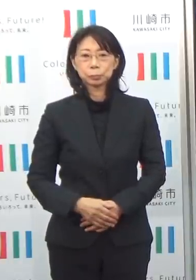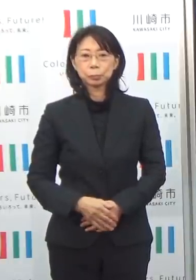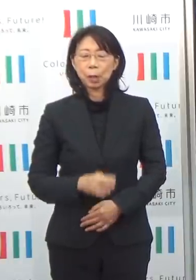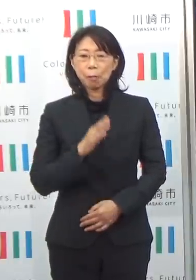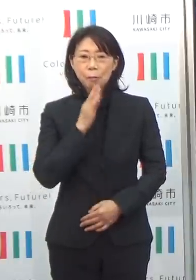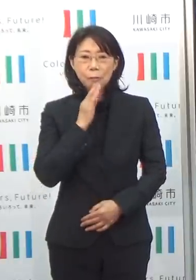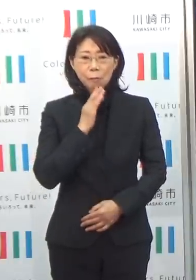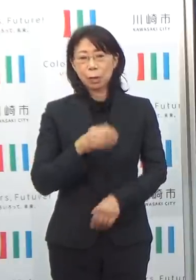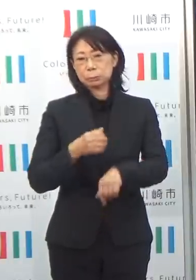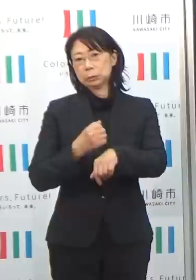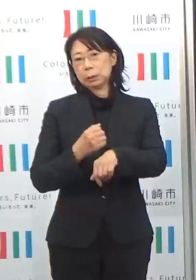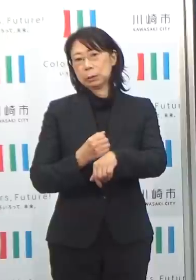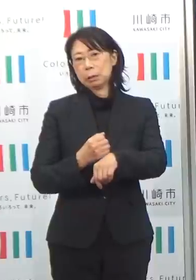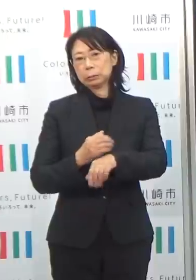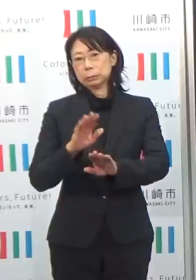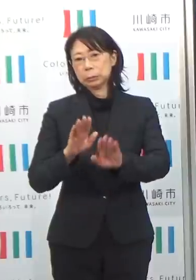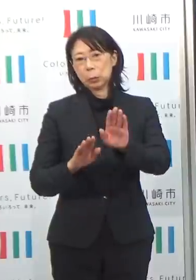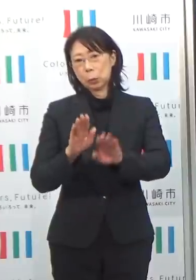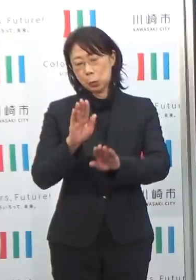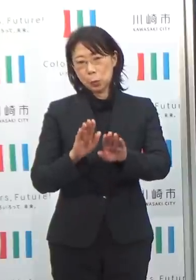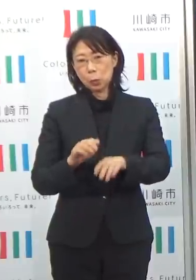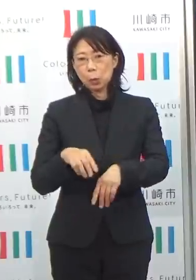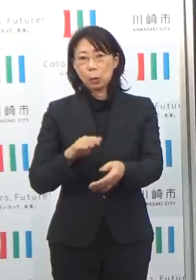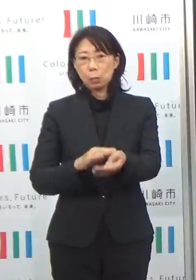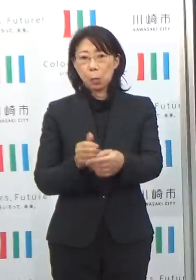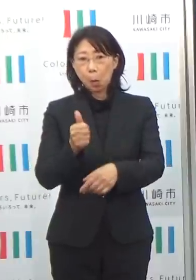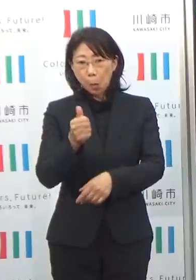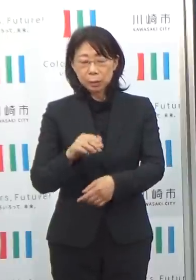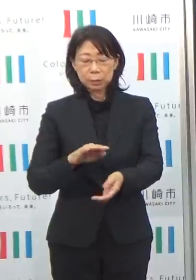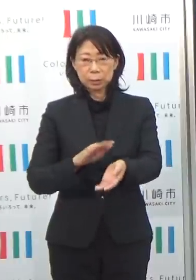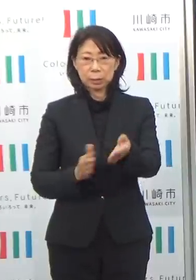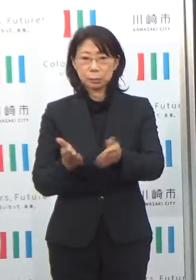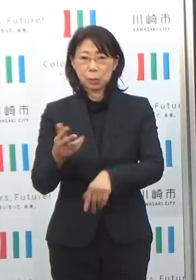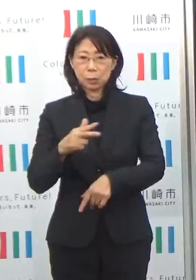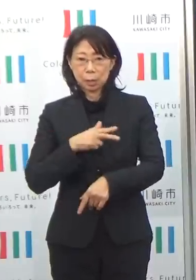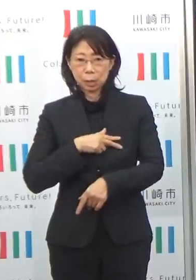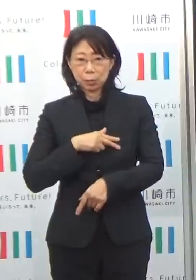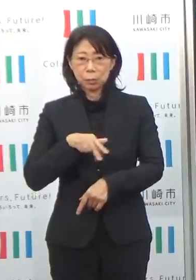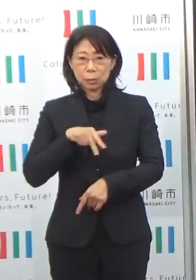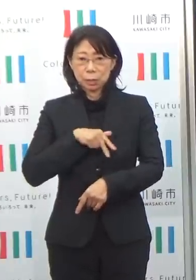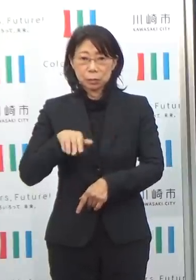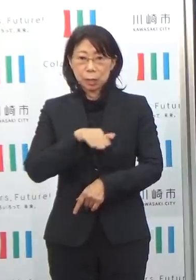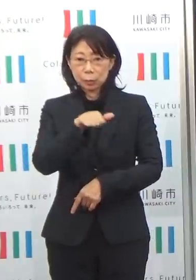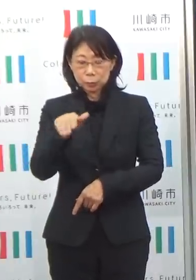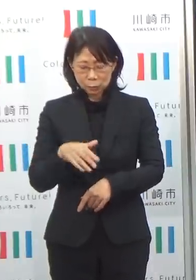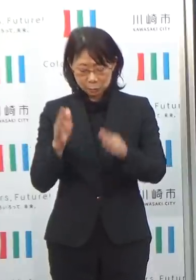本当に大変な中、医療従事者の皆さん必死になって日々奮闘していただいております